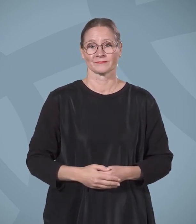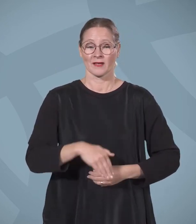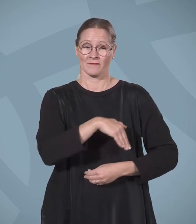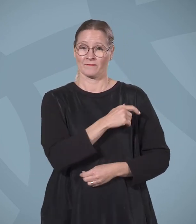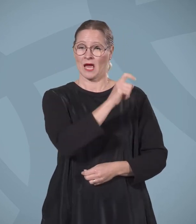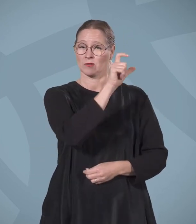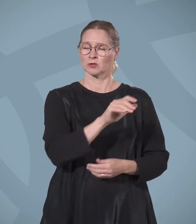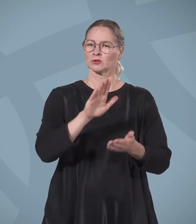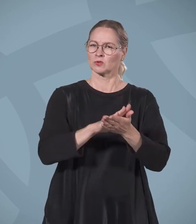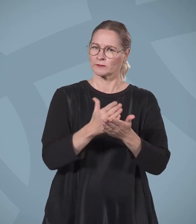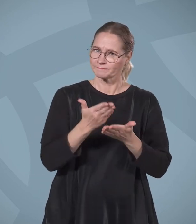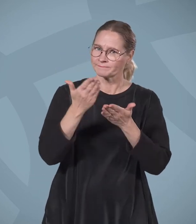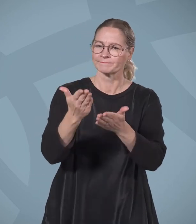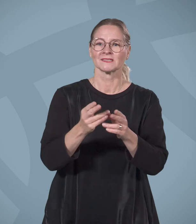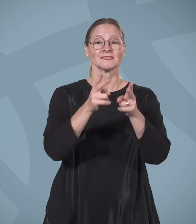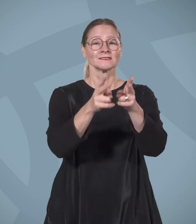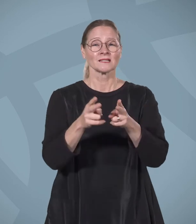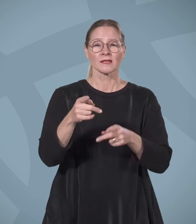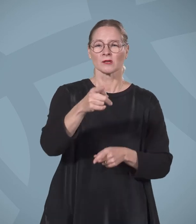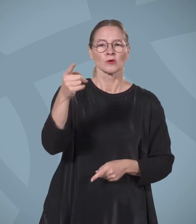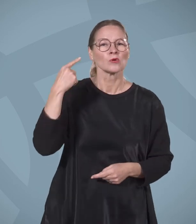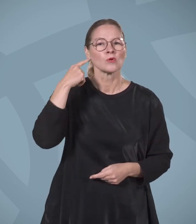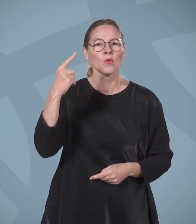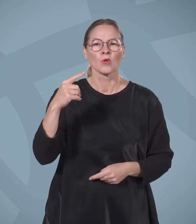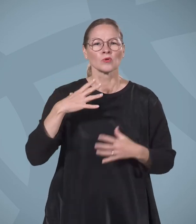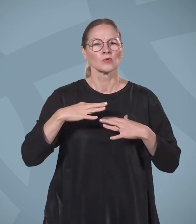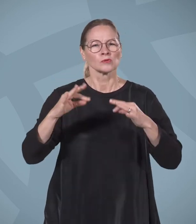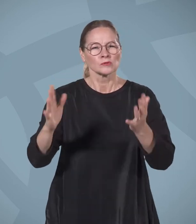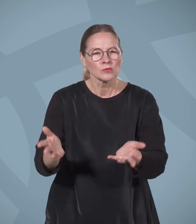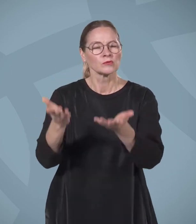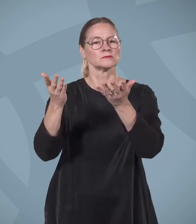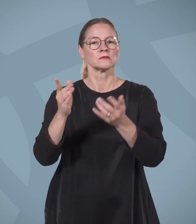Valtuutettu suosittaa, että sairaaloiden kuulonkuntoutuksessa tuetaan -